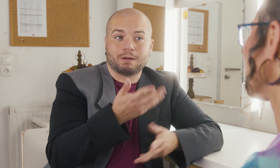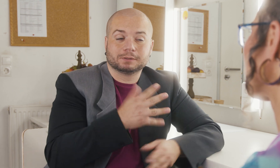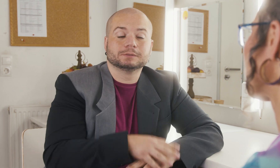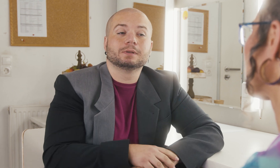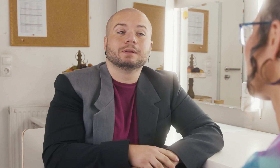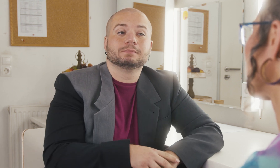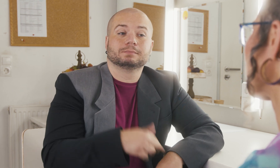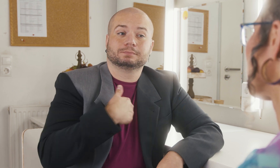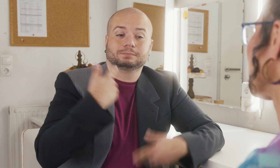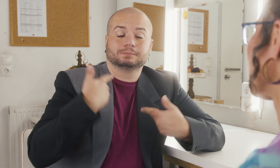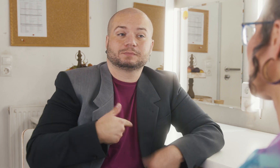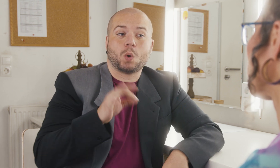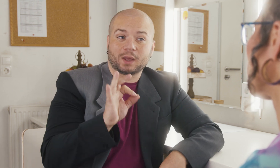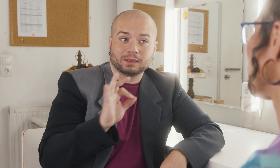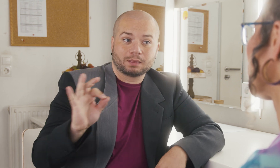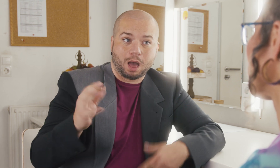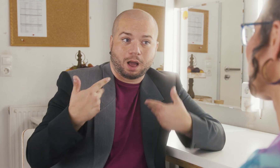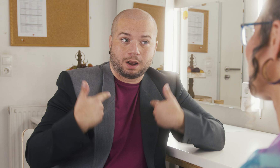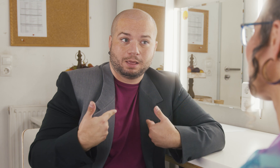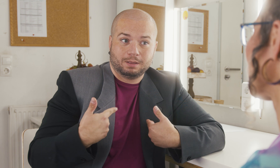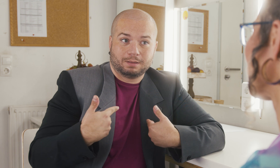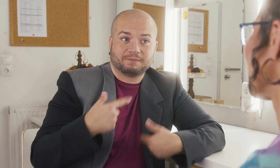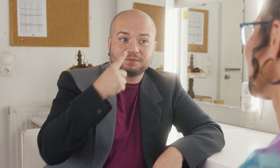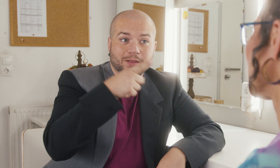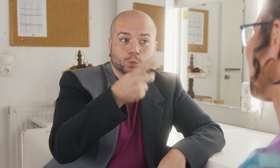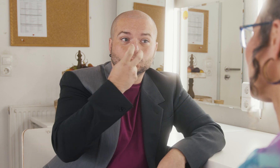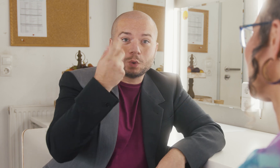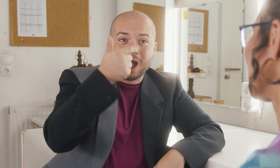Ich kann nur sagen, dass ich selber ein absolutes Original bin. Nach jemandem wie mich.